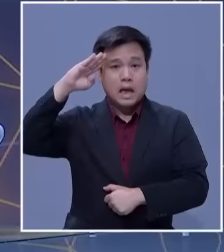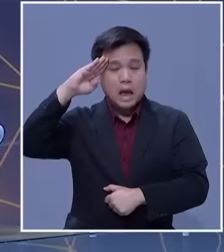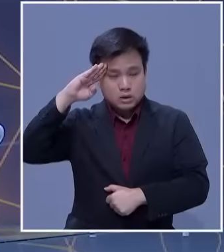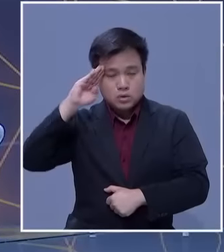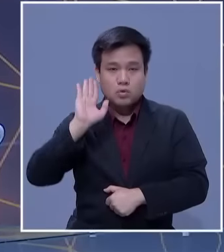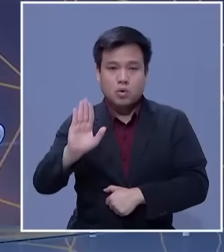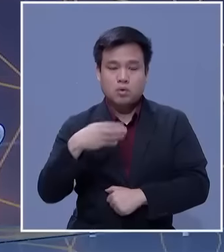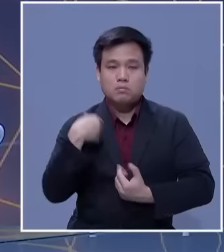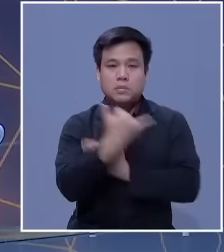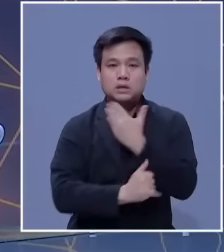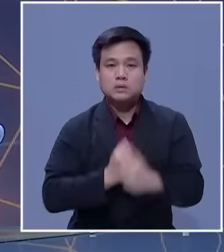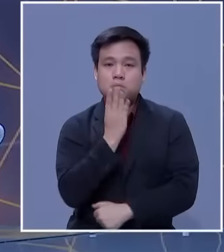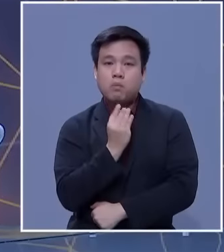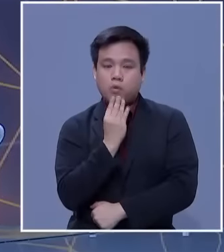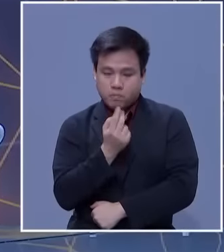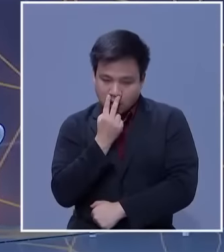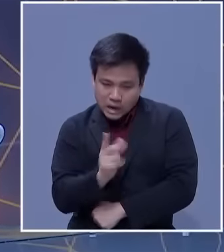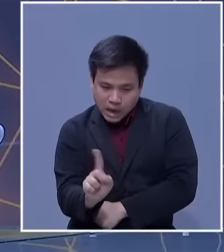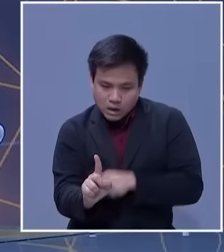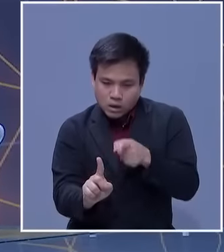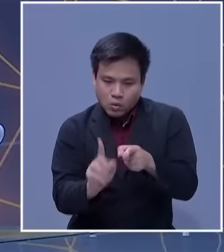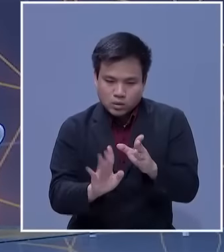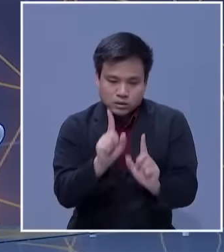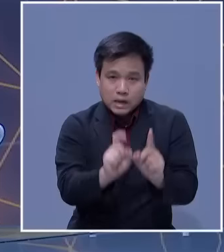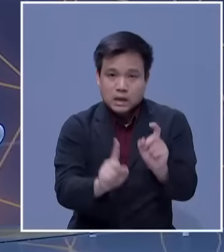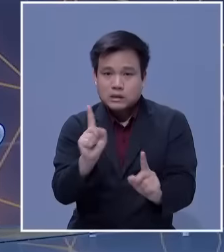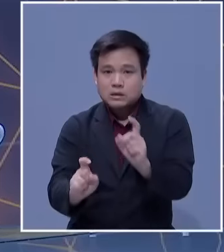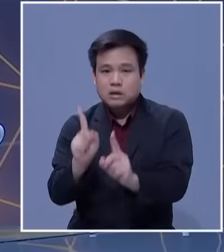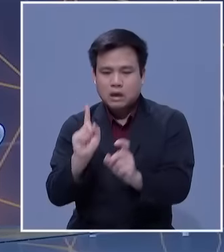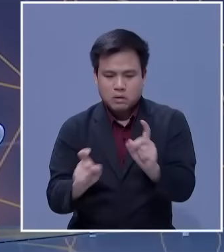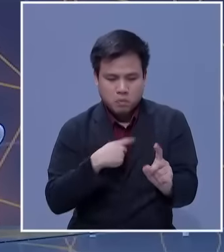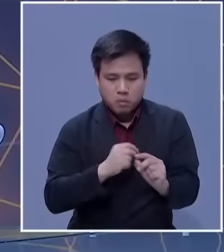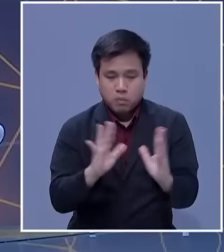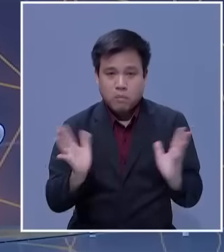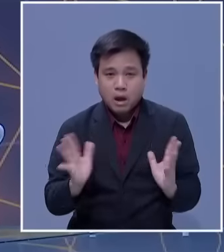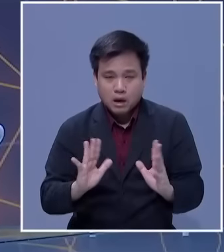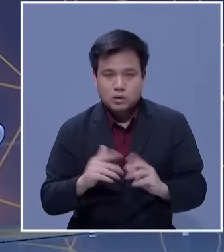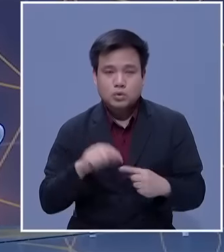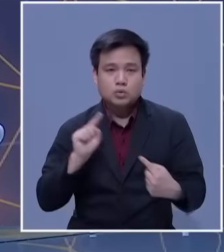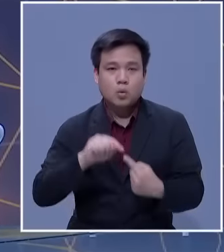คาดว่าน่าจะเป็นตัวประกันที่ถูกสังหารนะ คะหลายศพในฉนวนกาซ่า